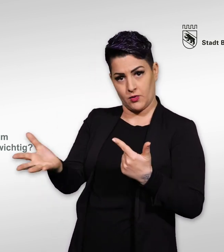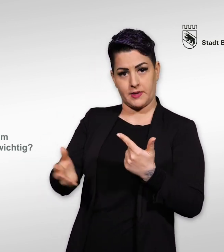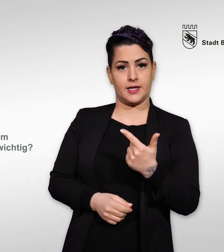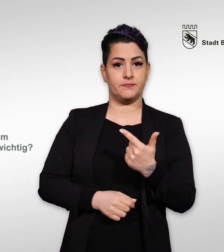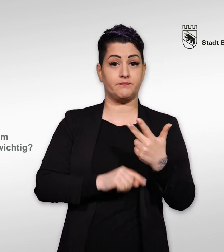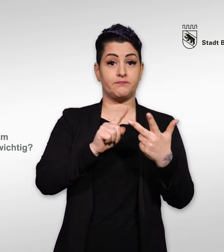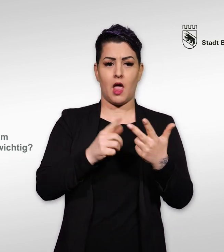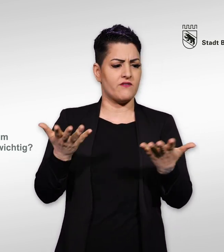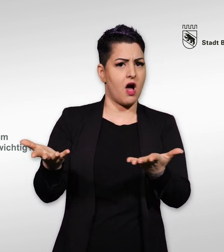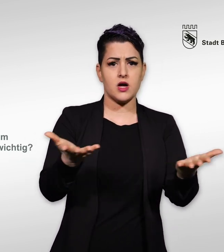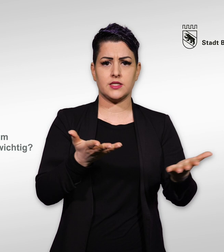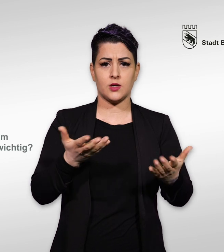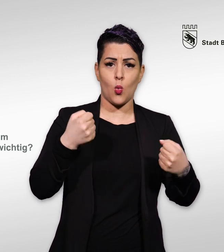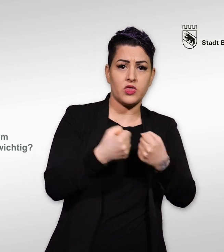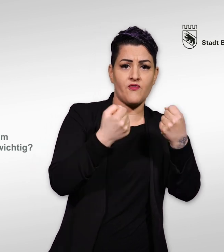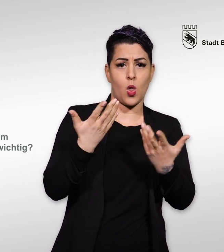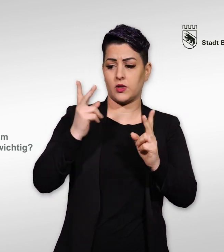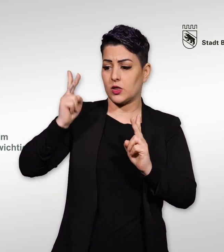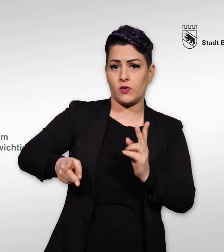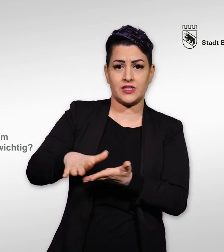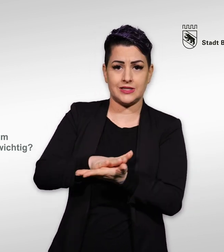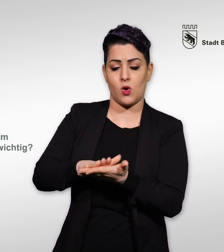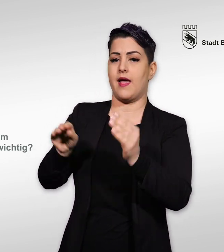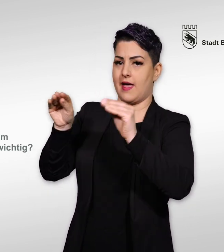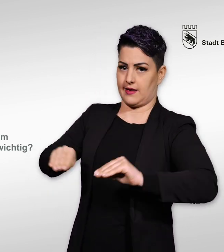Was? Erklären Sie den Unfall oder die Notfallsituation